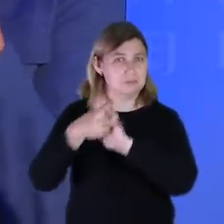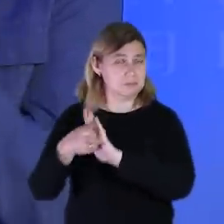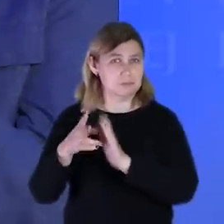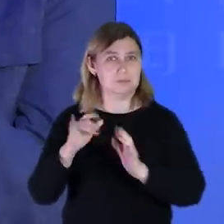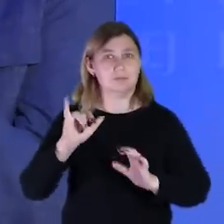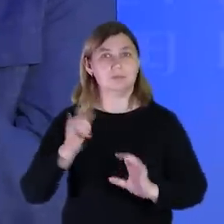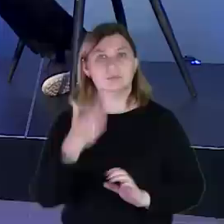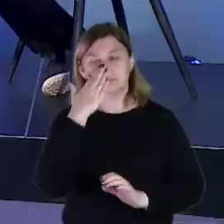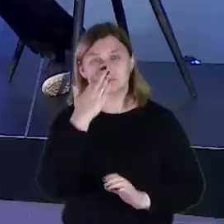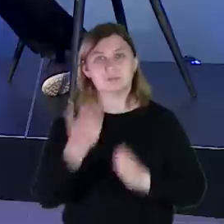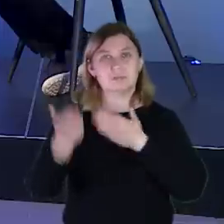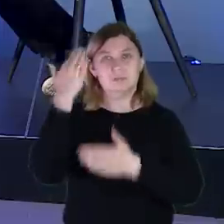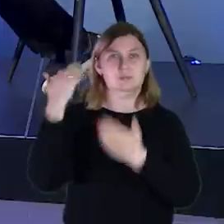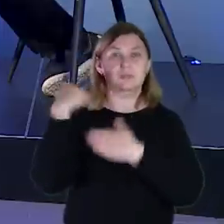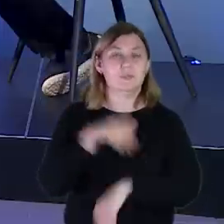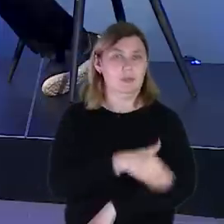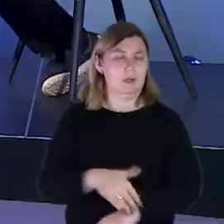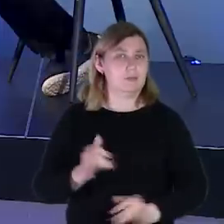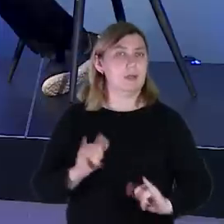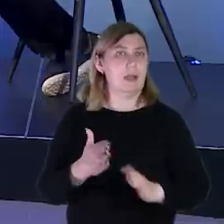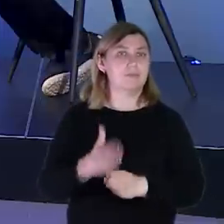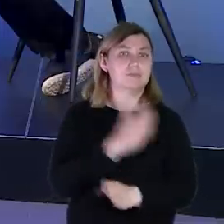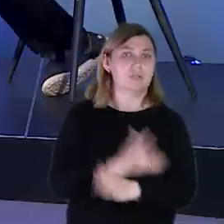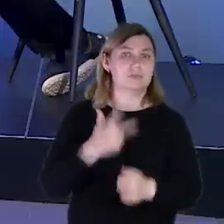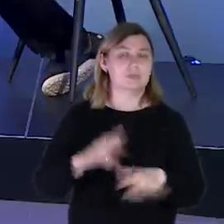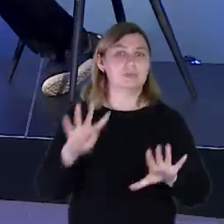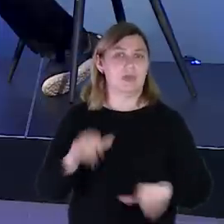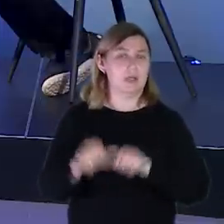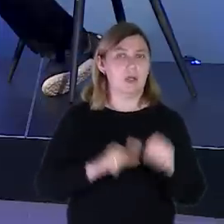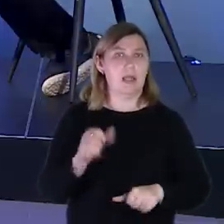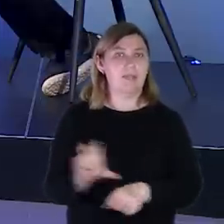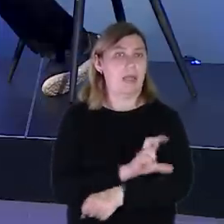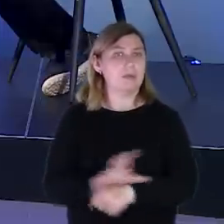Jak wyglądała ochrona granicy przed '39 rokiem od strony technicznej?